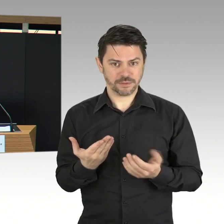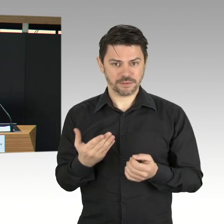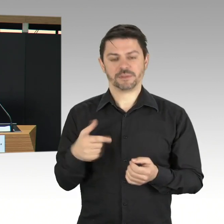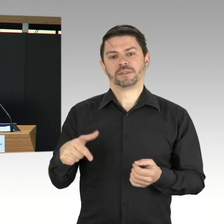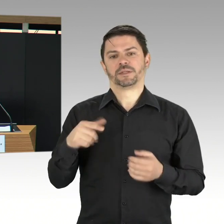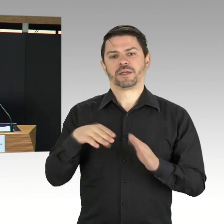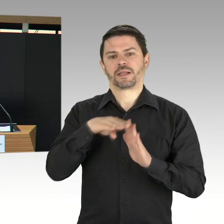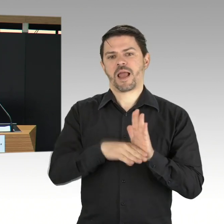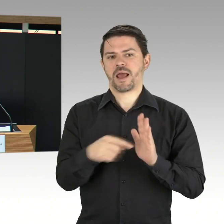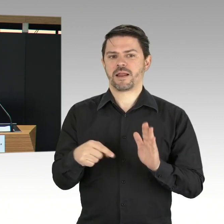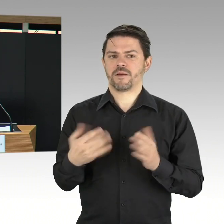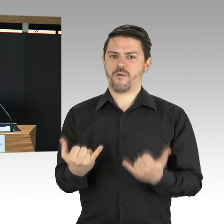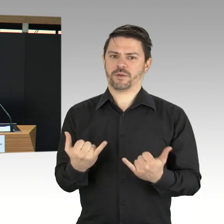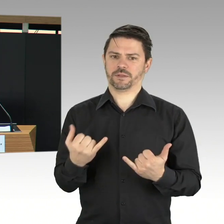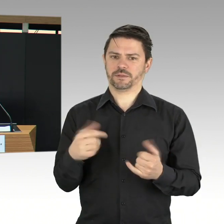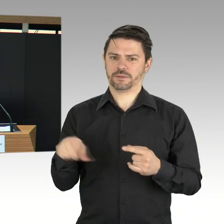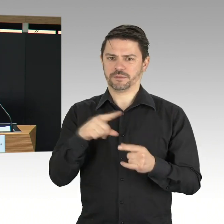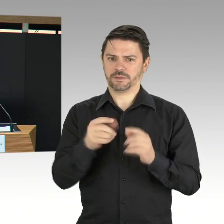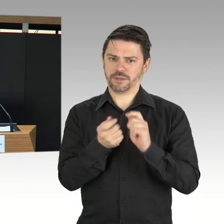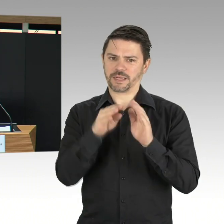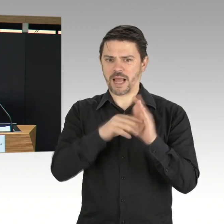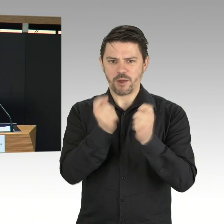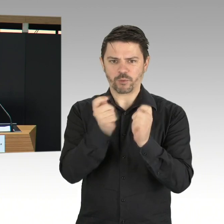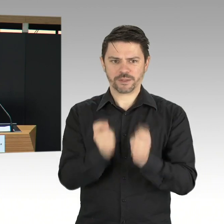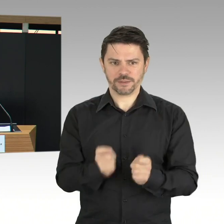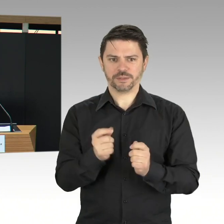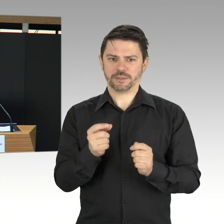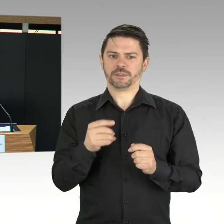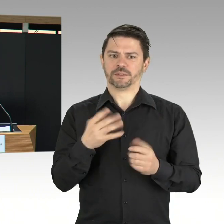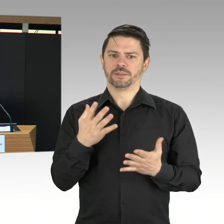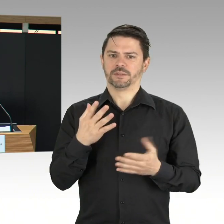Das ist gut für Berlin und das ist gut für die Stadt,